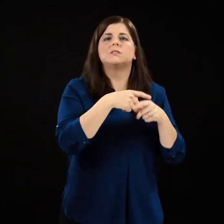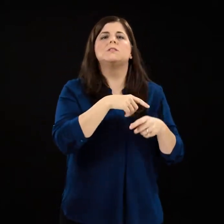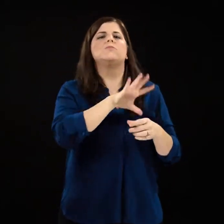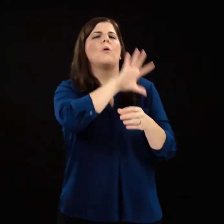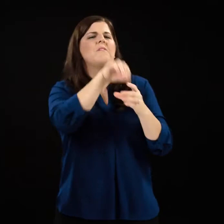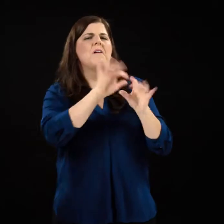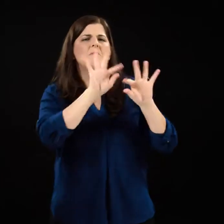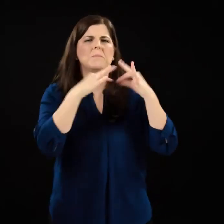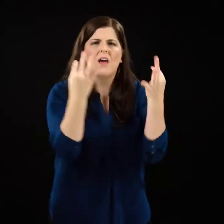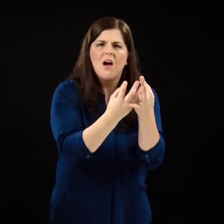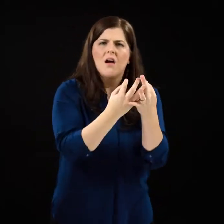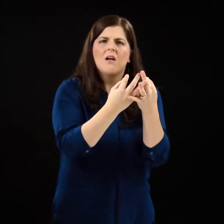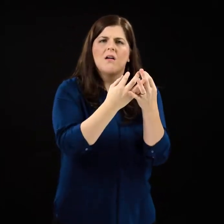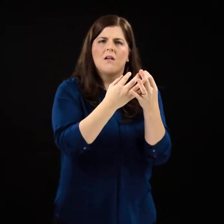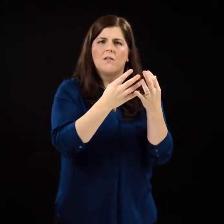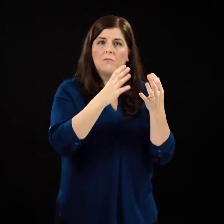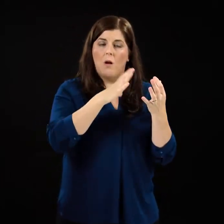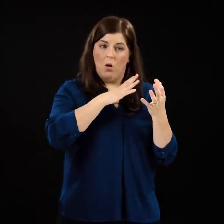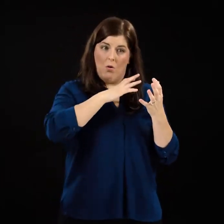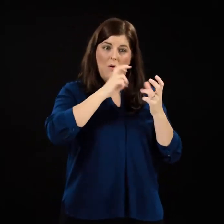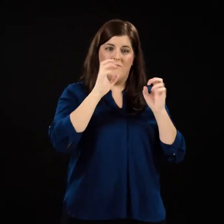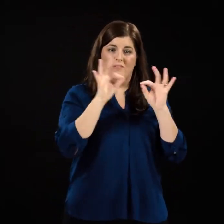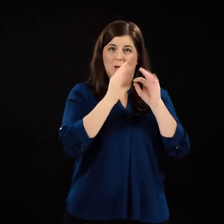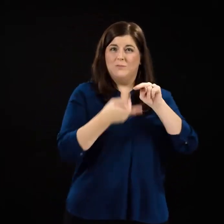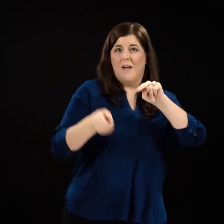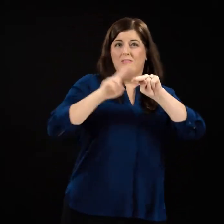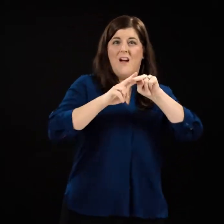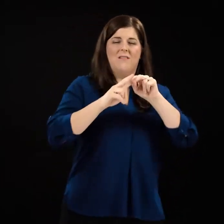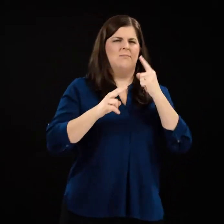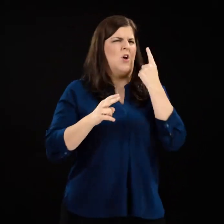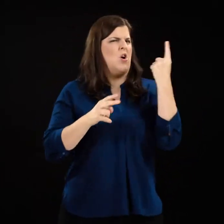par mois pour le compte. Le plafonnement des frais permet